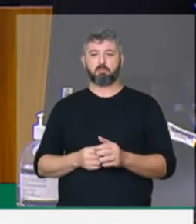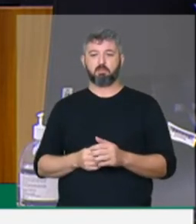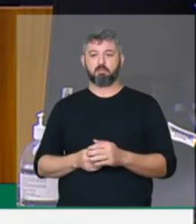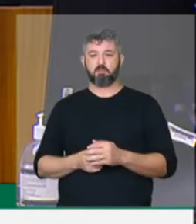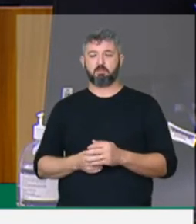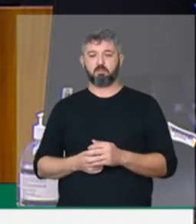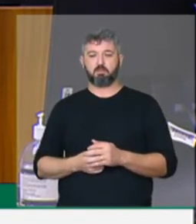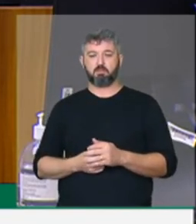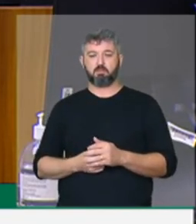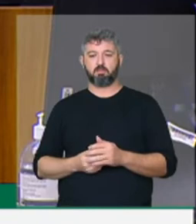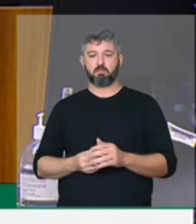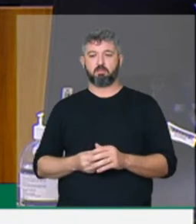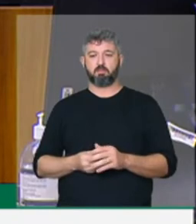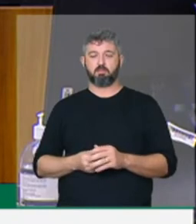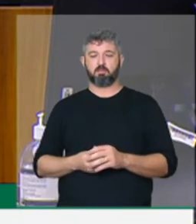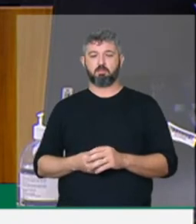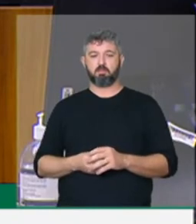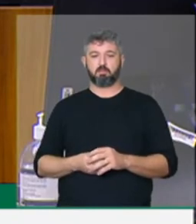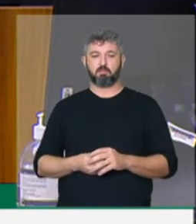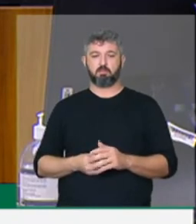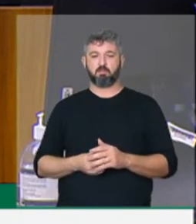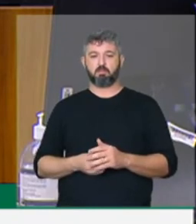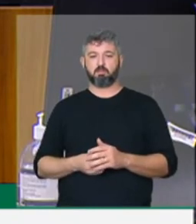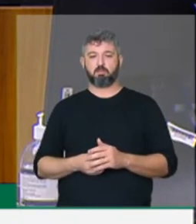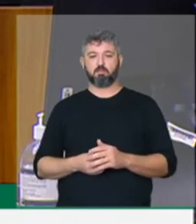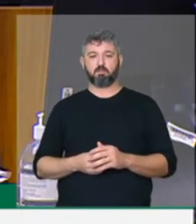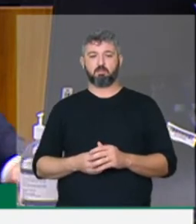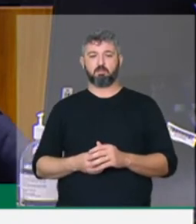ENTRE UM E OUTRO OU UMA E OUTRA. [PRESIDENTE]: NA